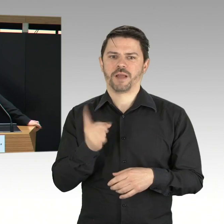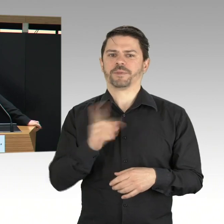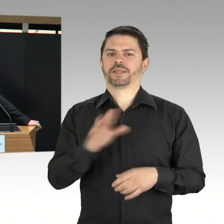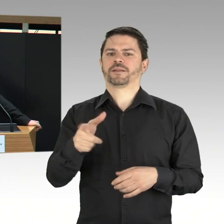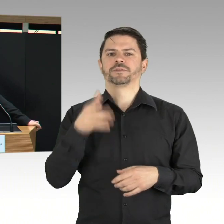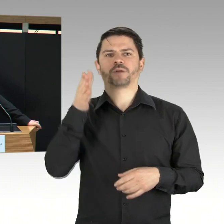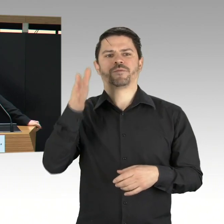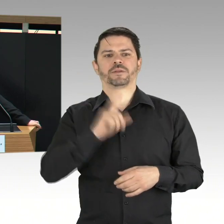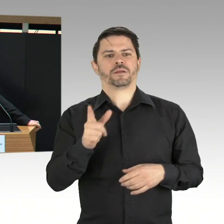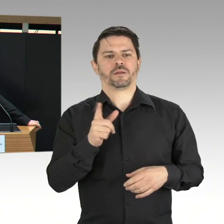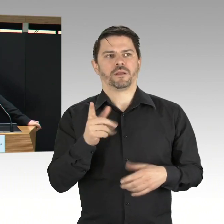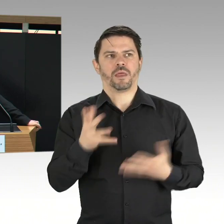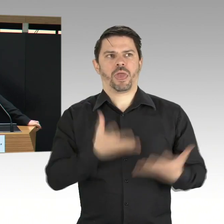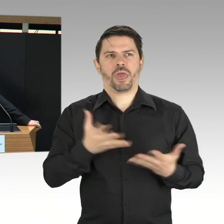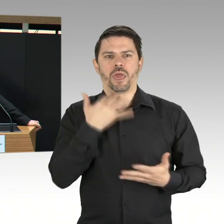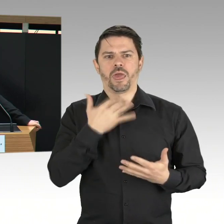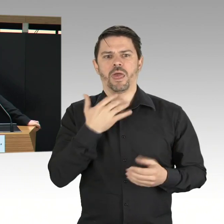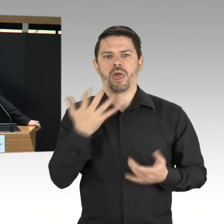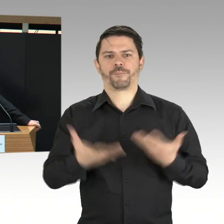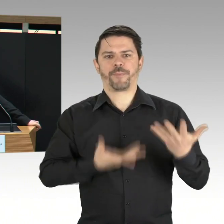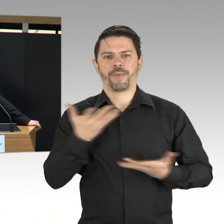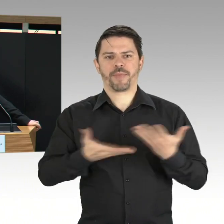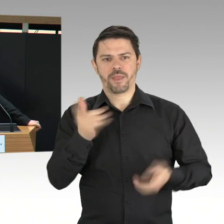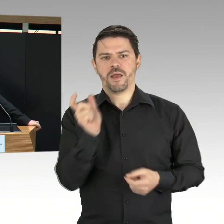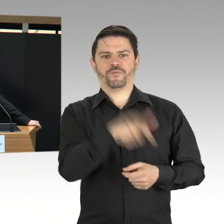ich habe am Anfang gesagt, es ist ein guter Tag für Berlin.